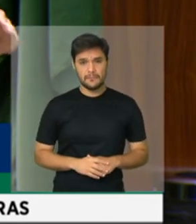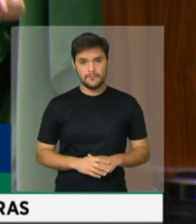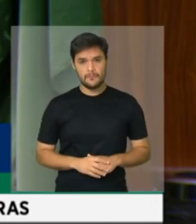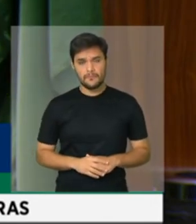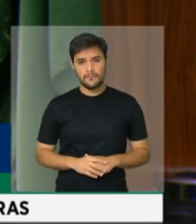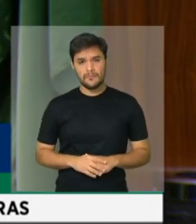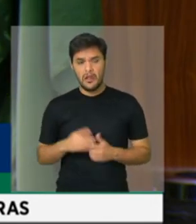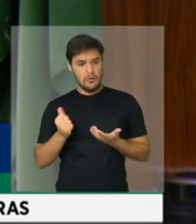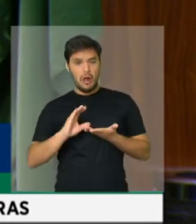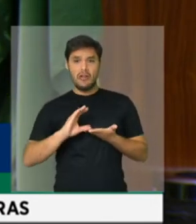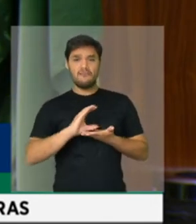PASSADO. ENTÃO, UMA EMPRESA PRIVADA DO SETOR ELÉTRICO QUE